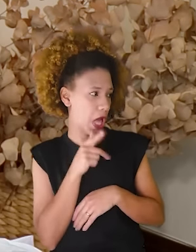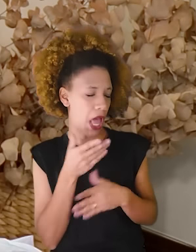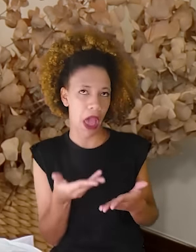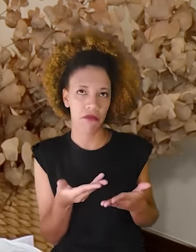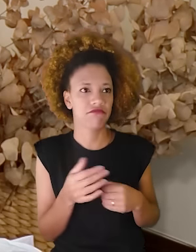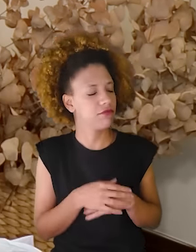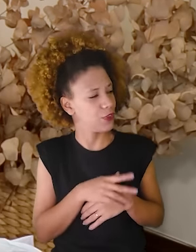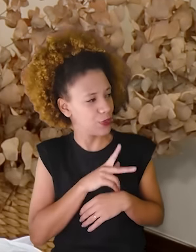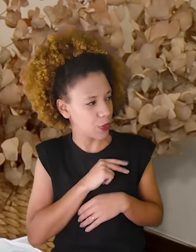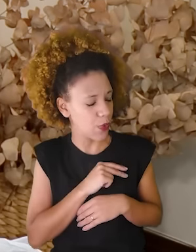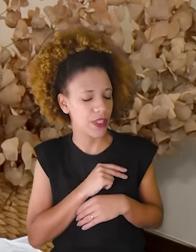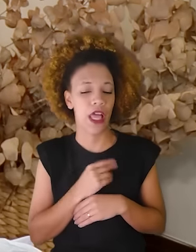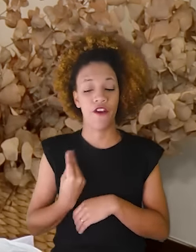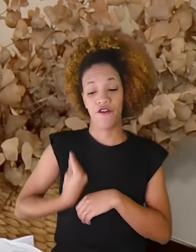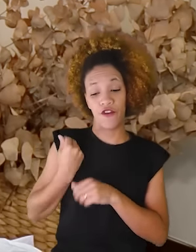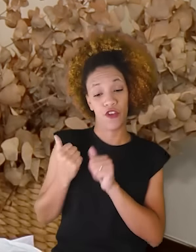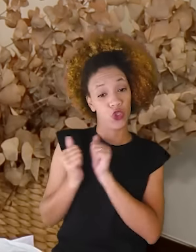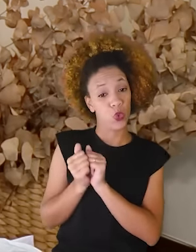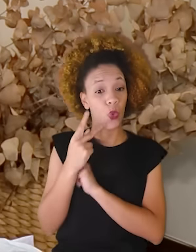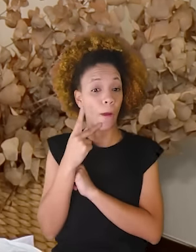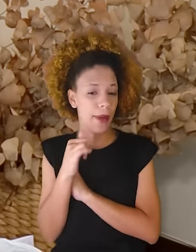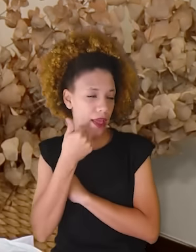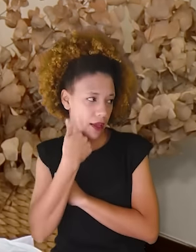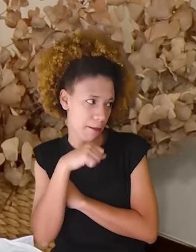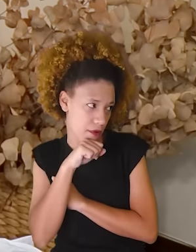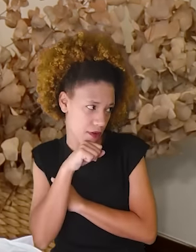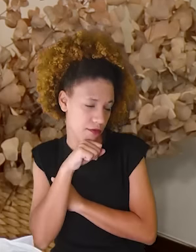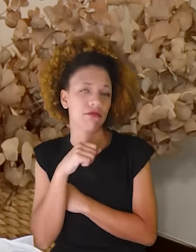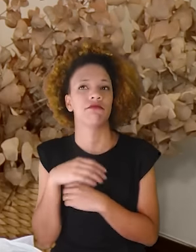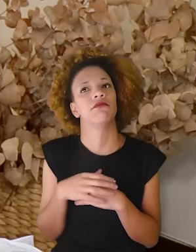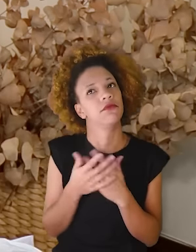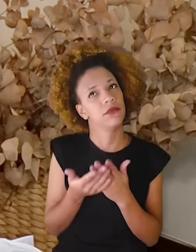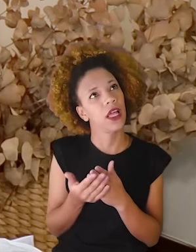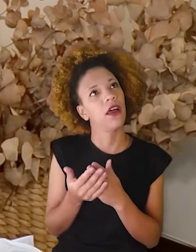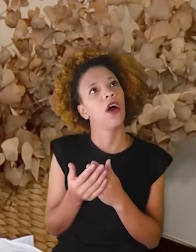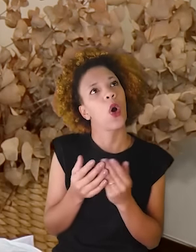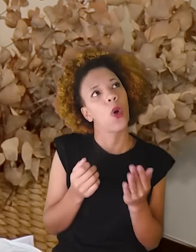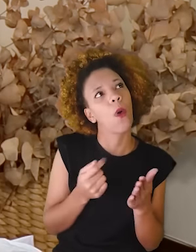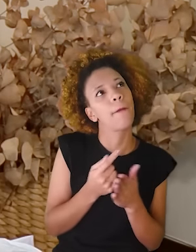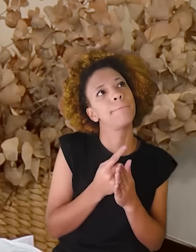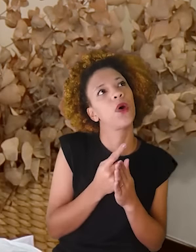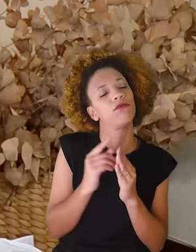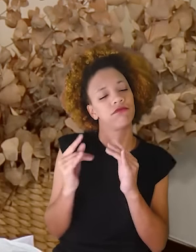é um cara que tá na casa dos seus pais tá saiu da [ __ ] do apartamento e desceu foi para outro